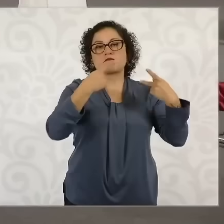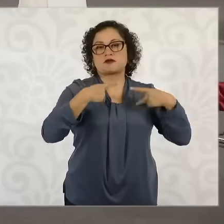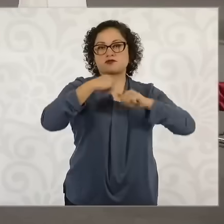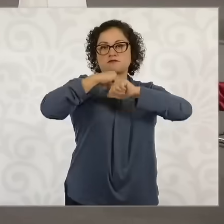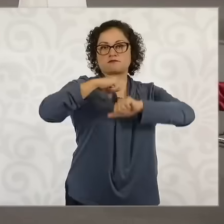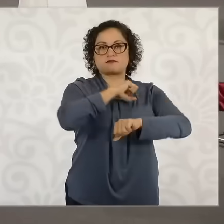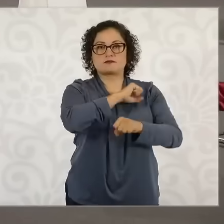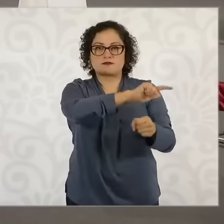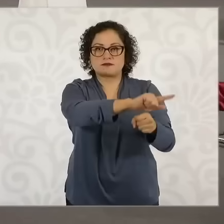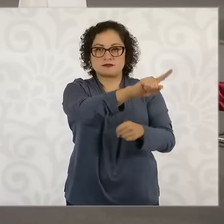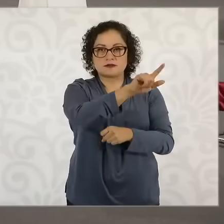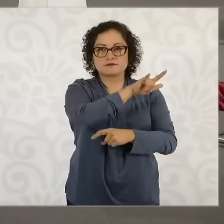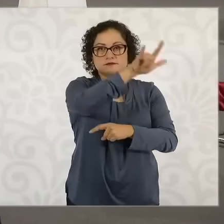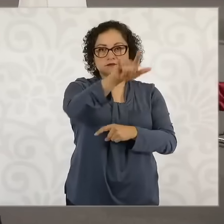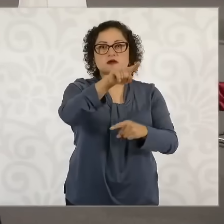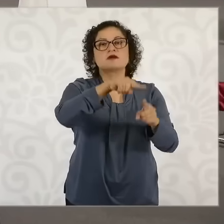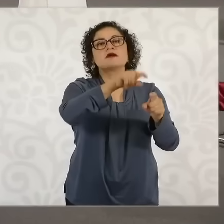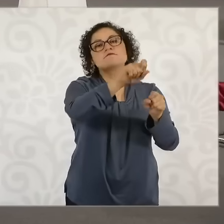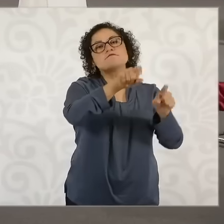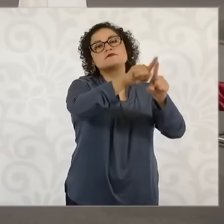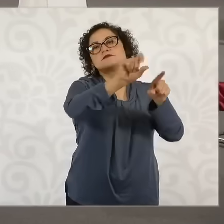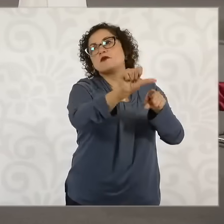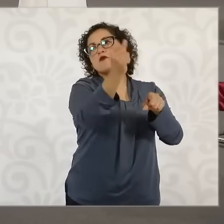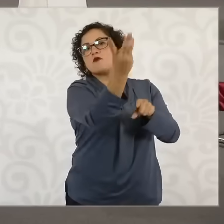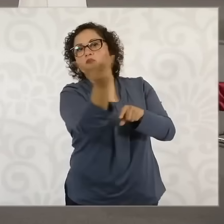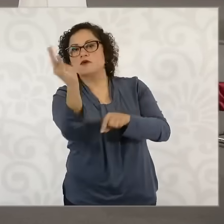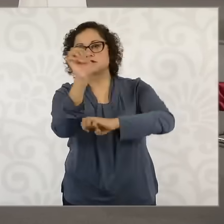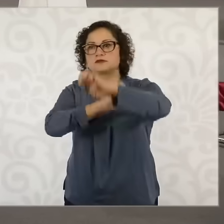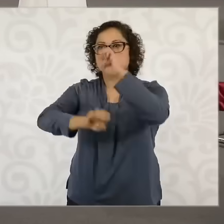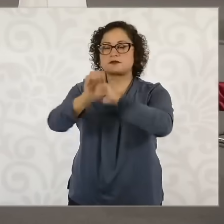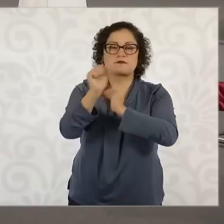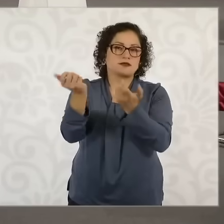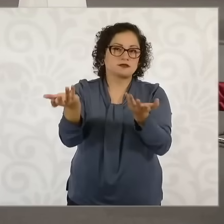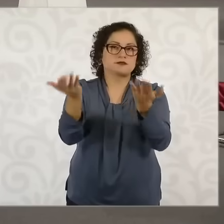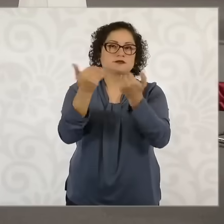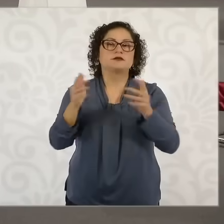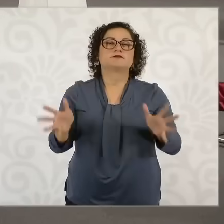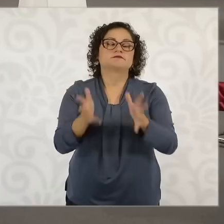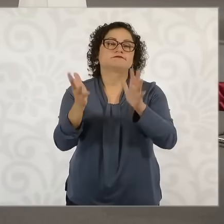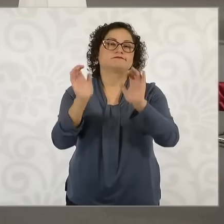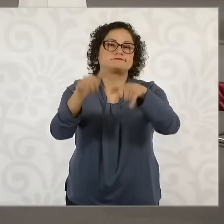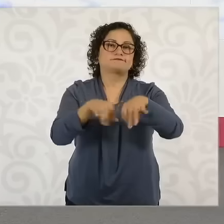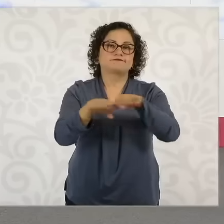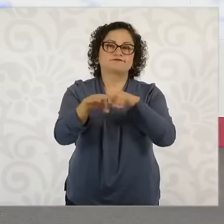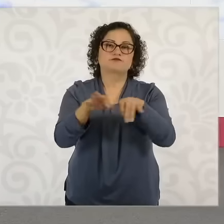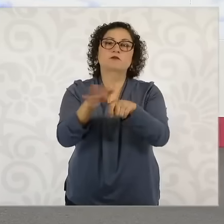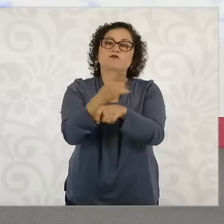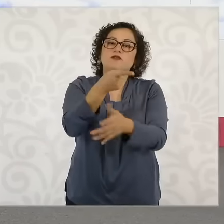sector en su conjunto, porque Mexicana a través de su Instituto Educativo de capacitación de Mexicana